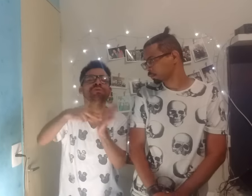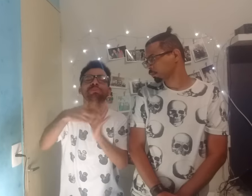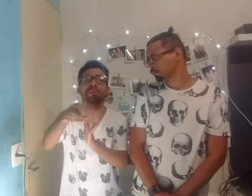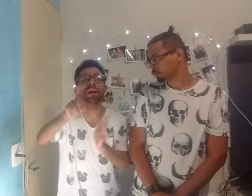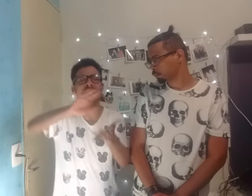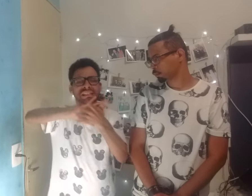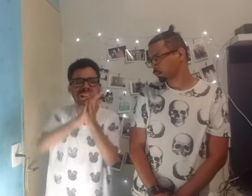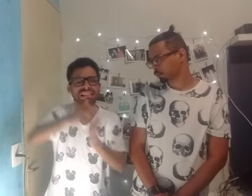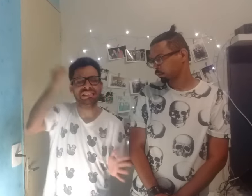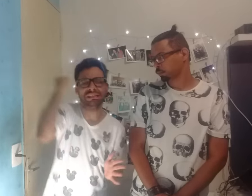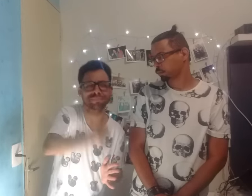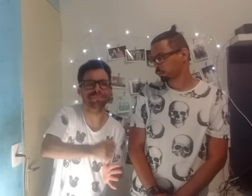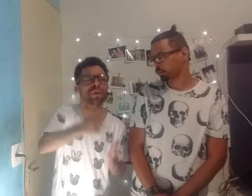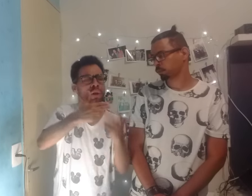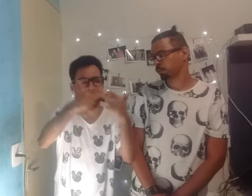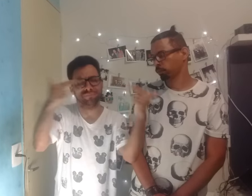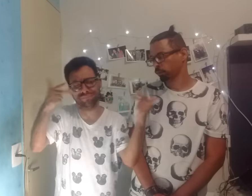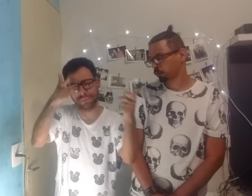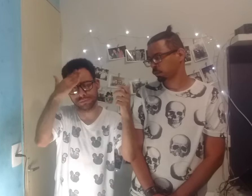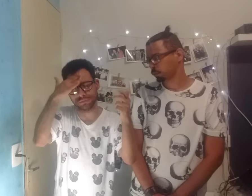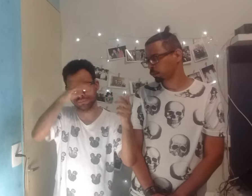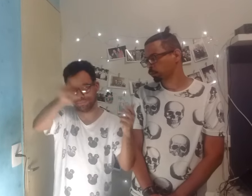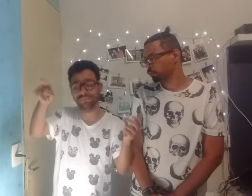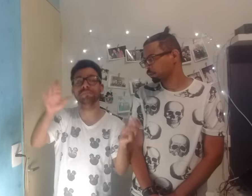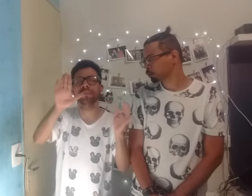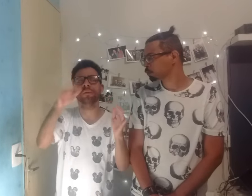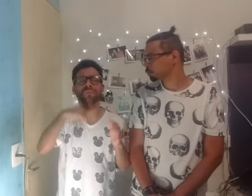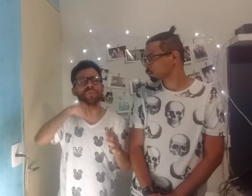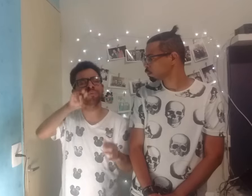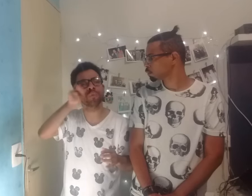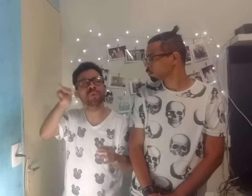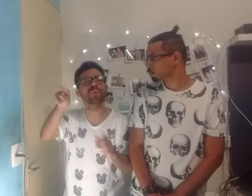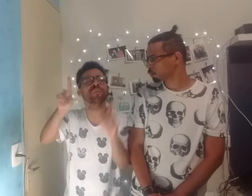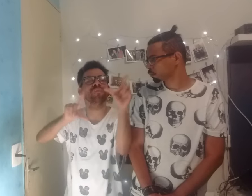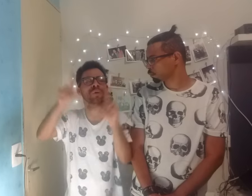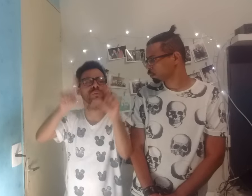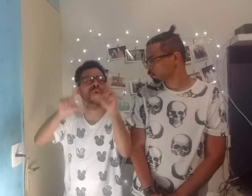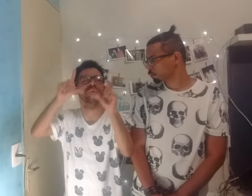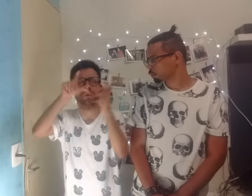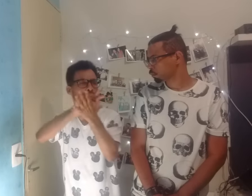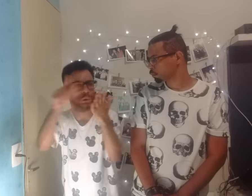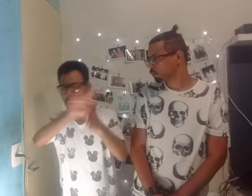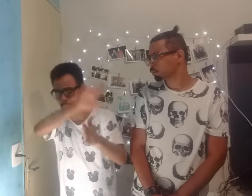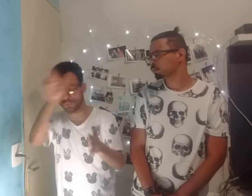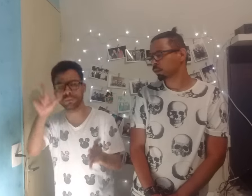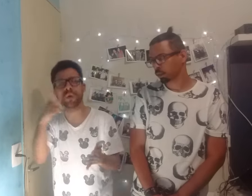QUE significa é mata! coisa , vocês sabe! viu televisão , jornal .